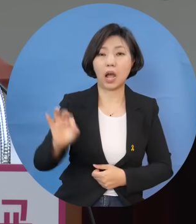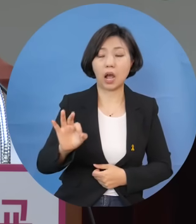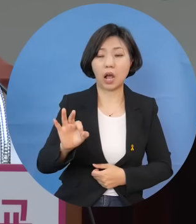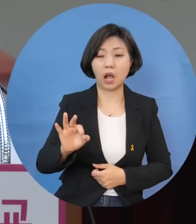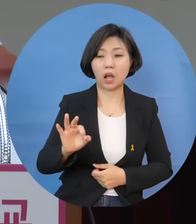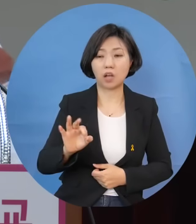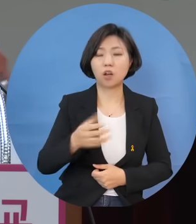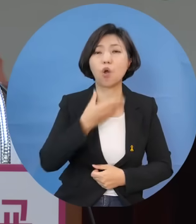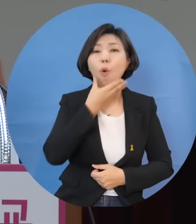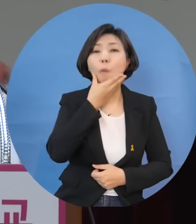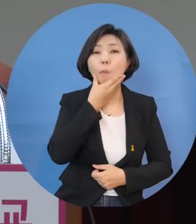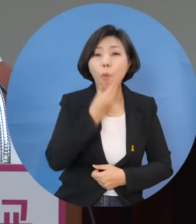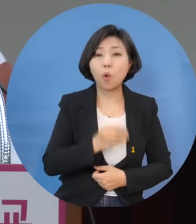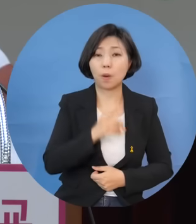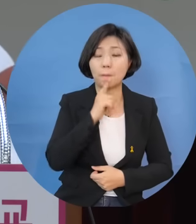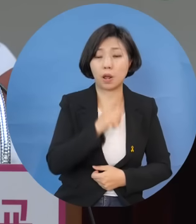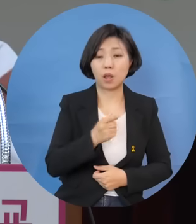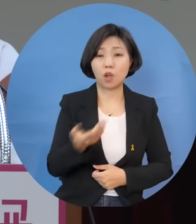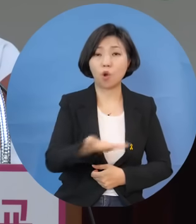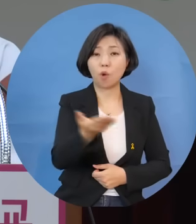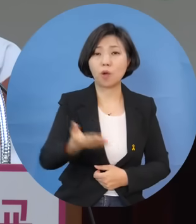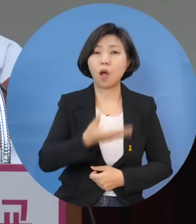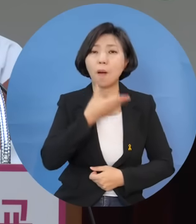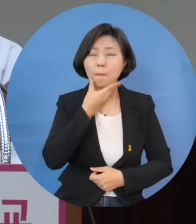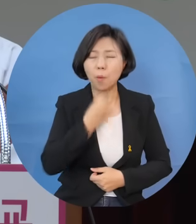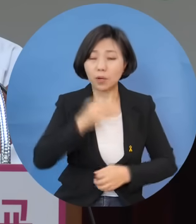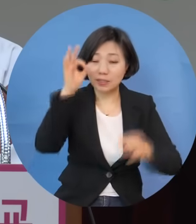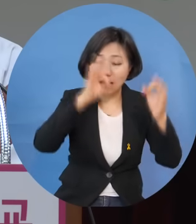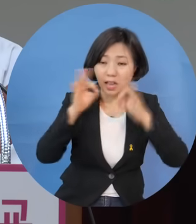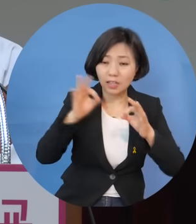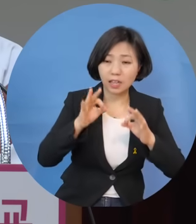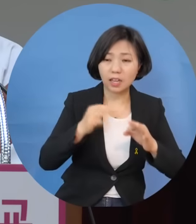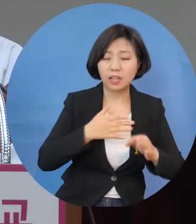여러분들은 복을 찾지만, 저는 재앙을 즐거이 하는 거예요.